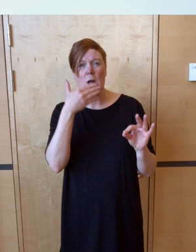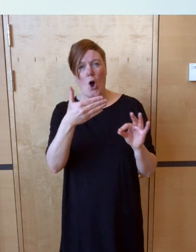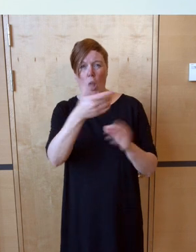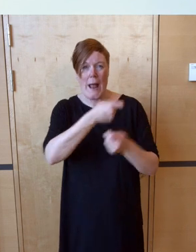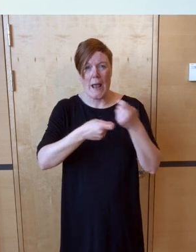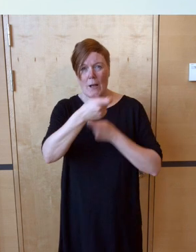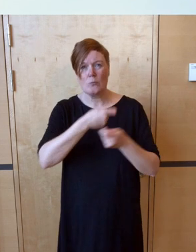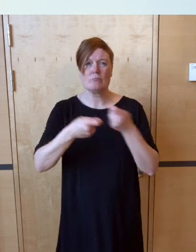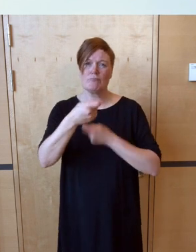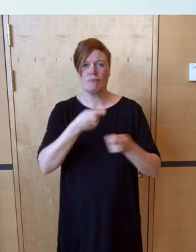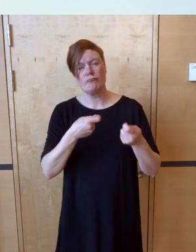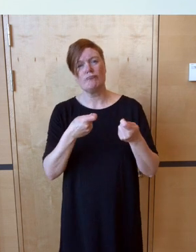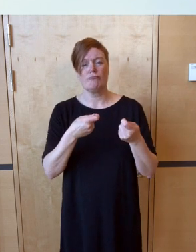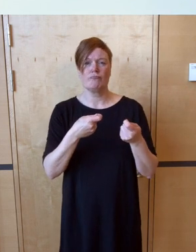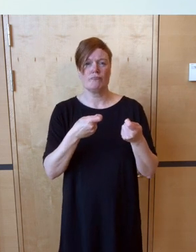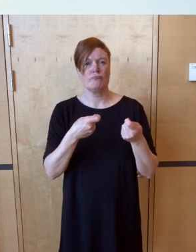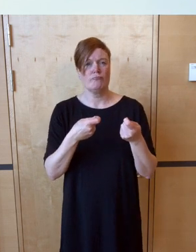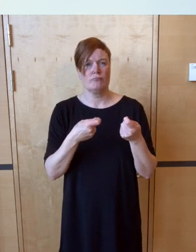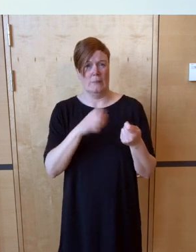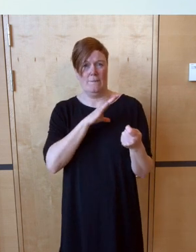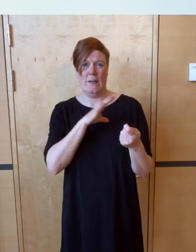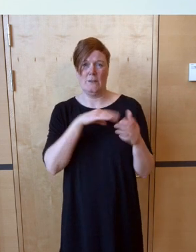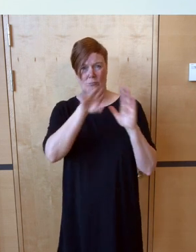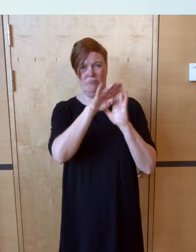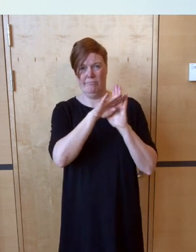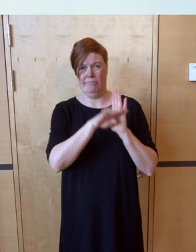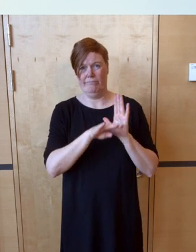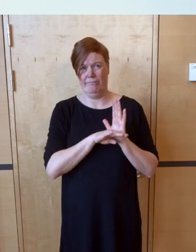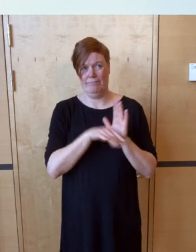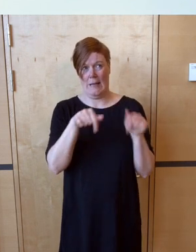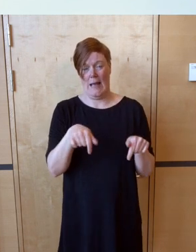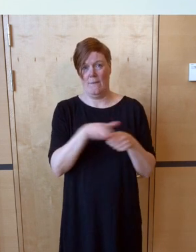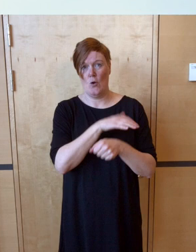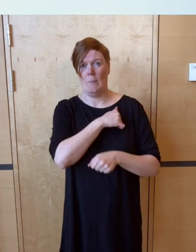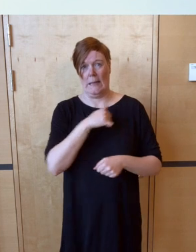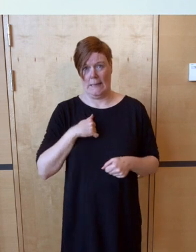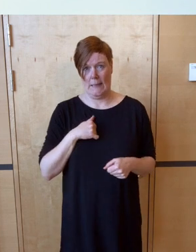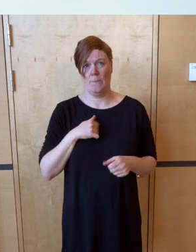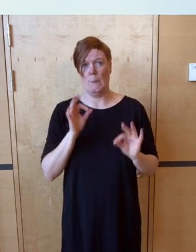Så har vi fastställda riktlinjer för det här i fullmäktige Tittar man på det